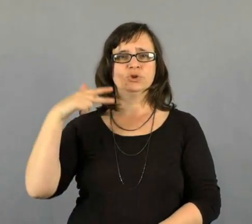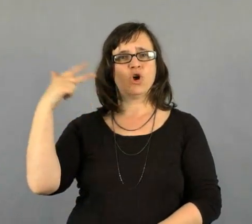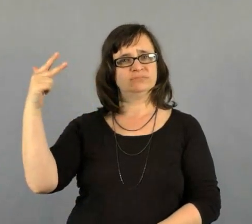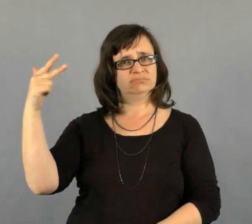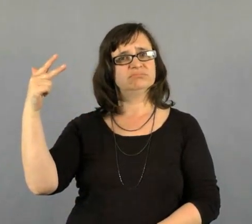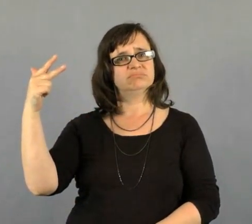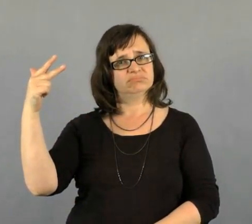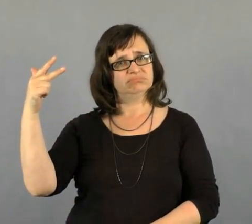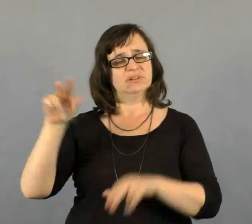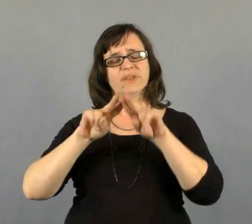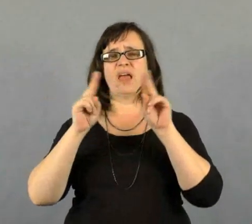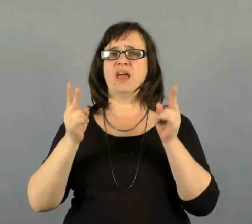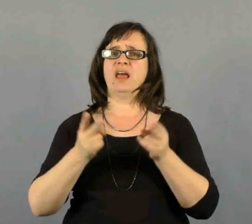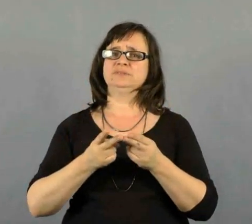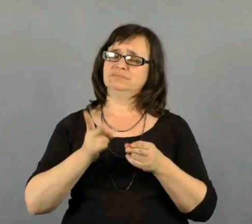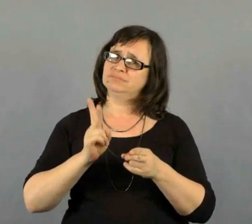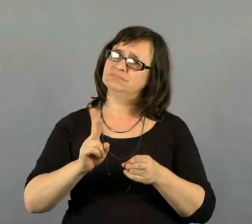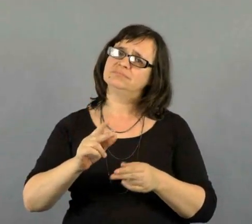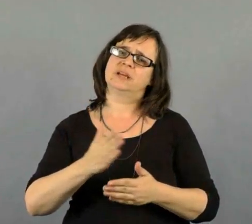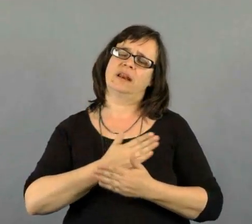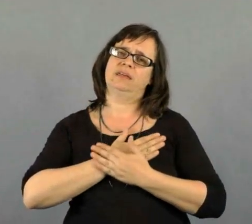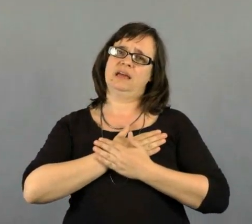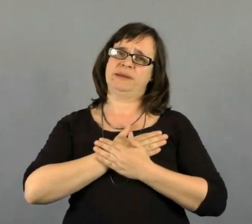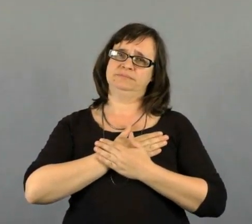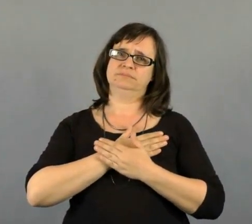Gott liebt die Welt